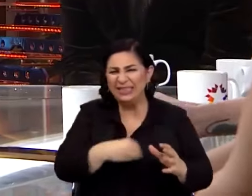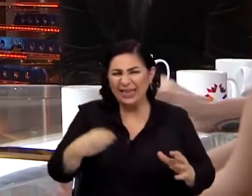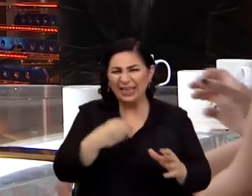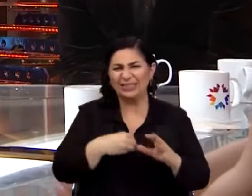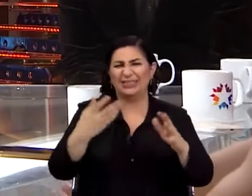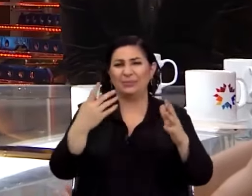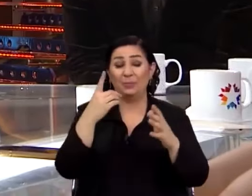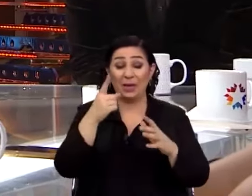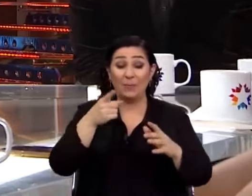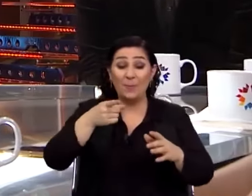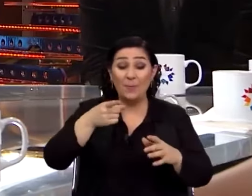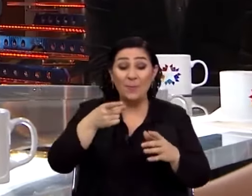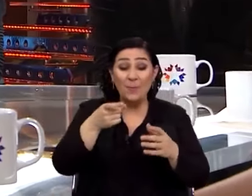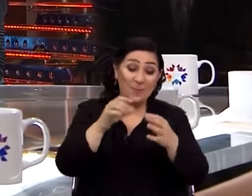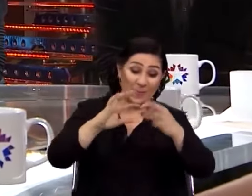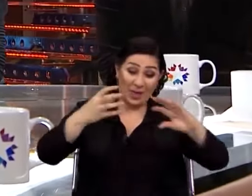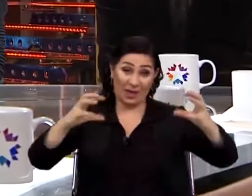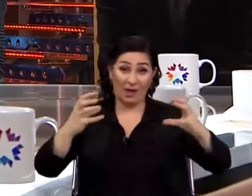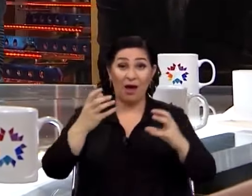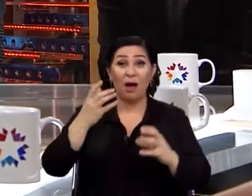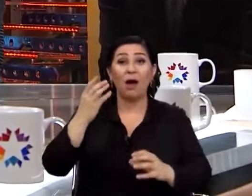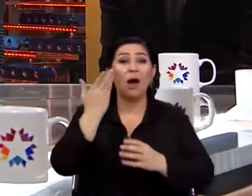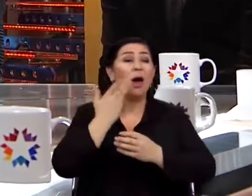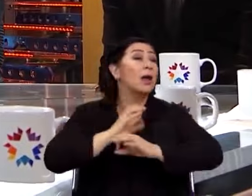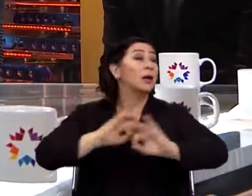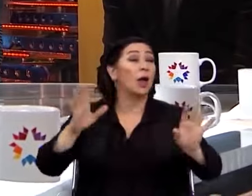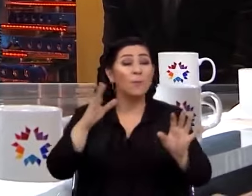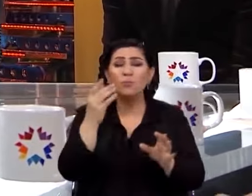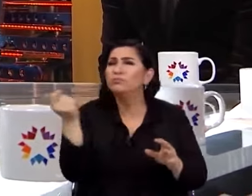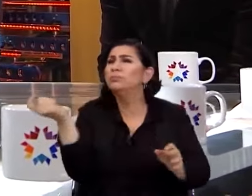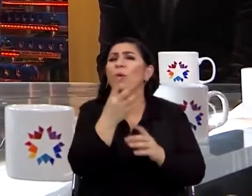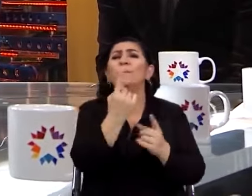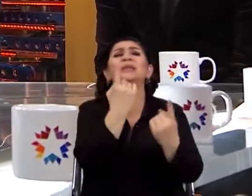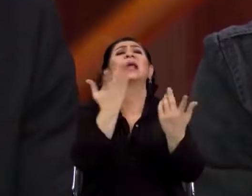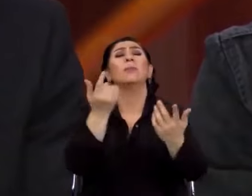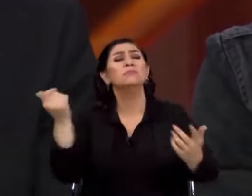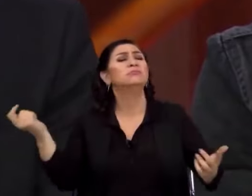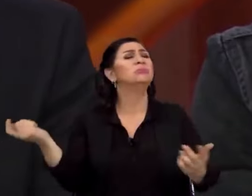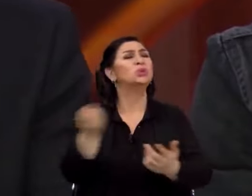mekanik harika Ama bir sürü şey yani berbat ama o berbat sayesinde yani e